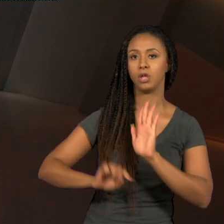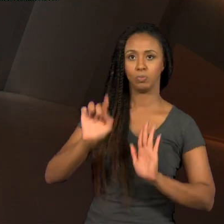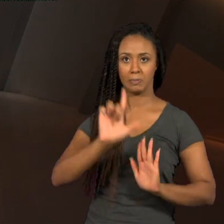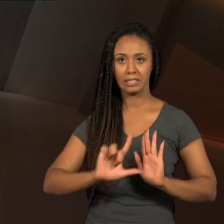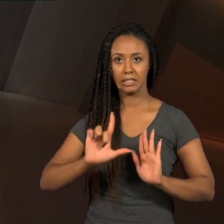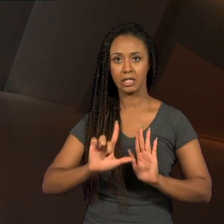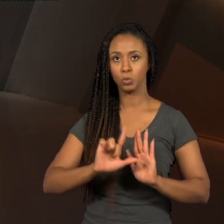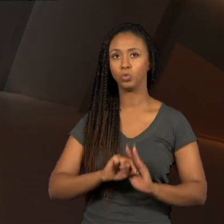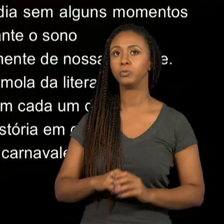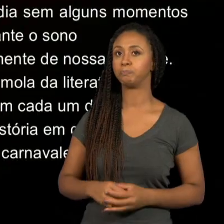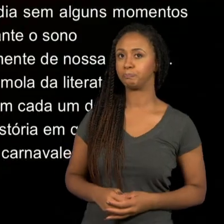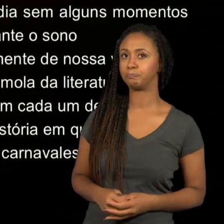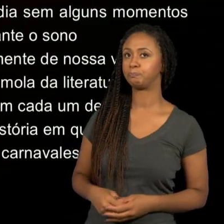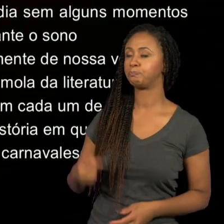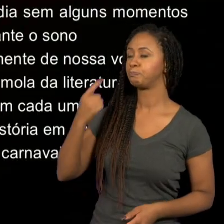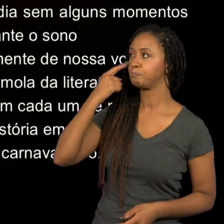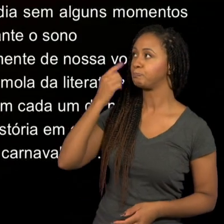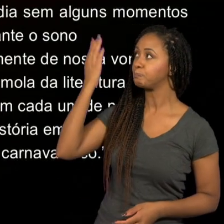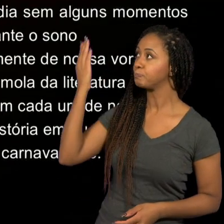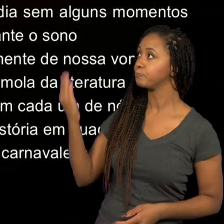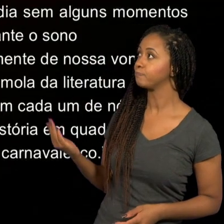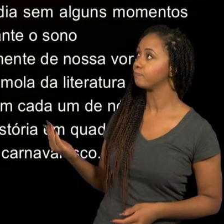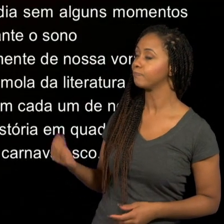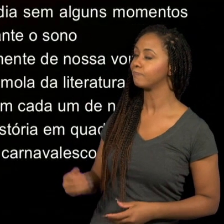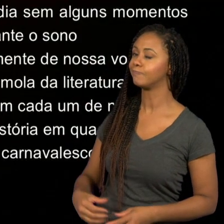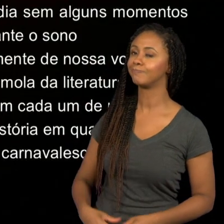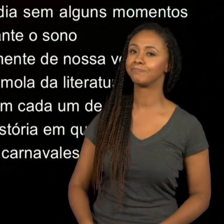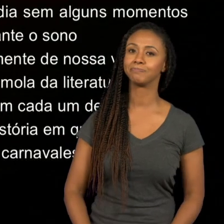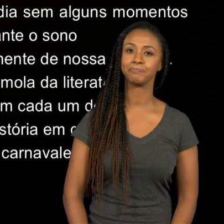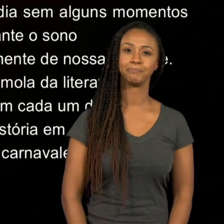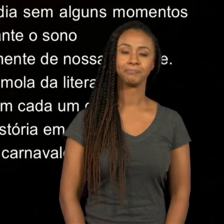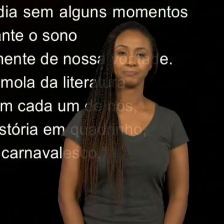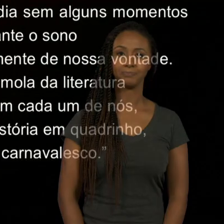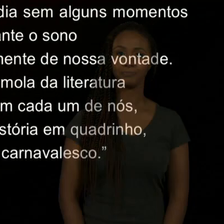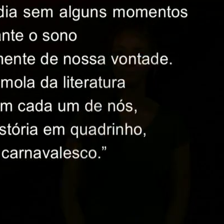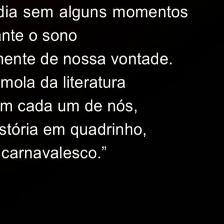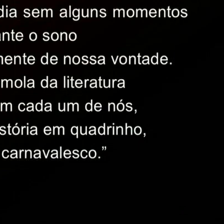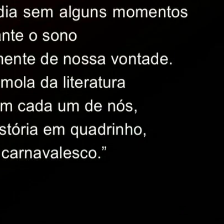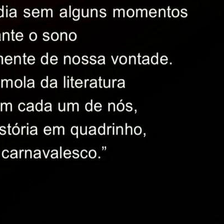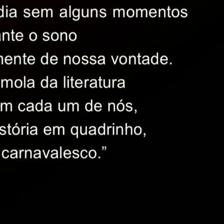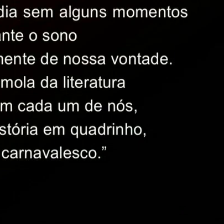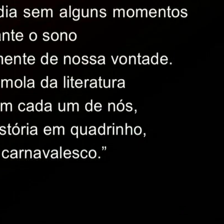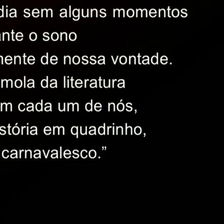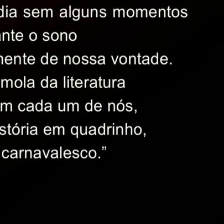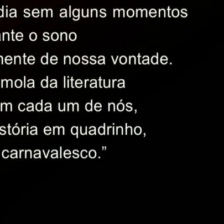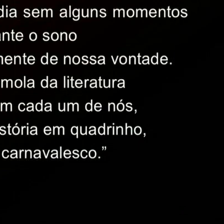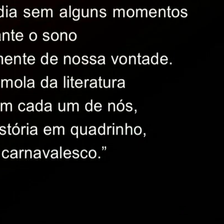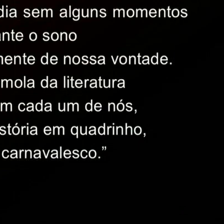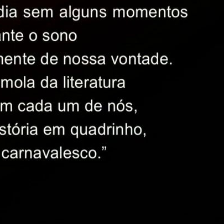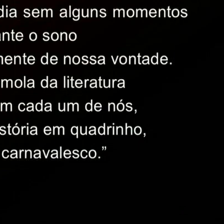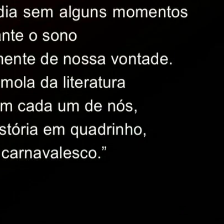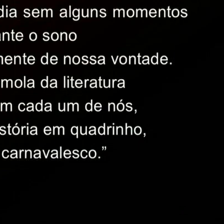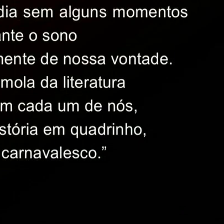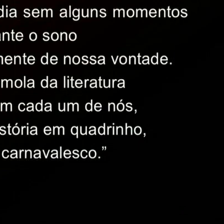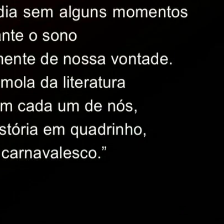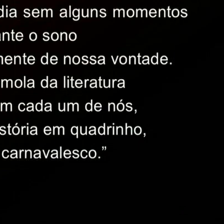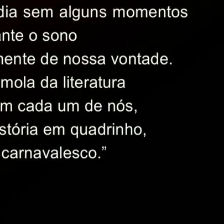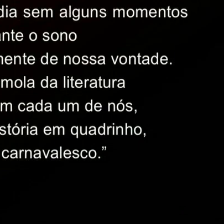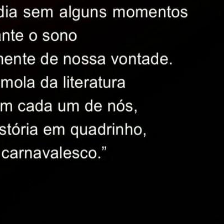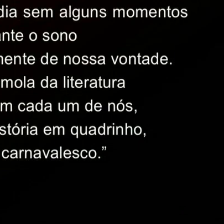CÂNDIDO: "VISTA DESSE MODO [AMPLO] A LITERATURA..." CONSIDERANDO POESIA, PROSA, CULTURA POPULAR E